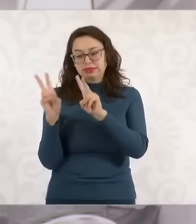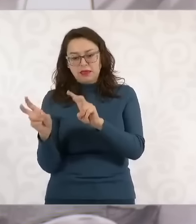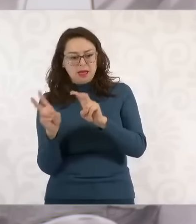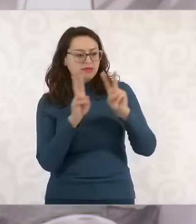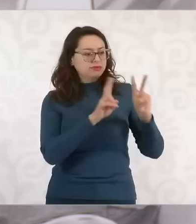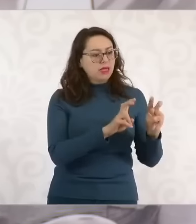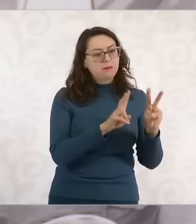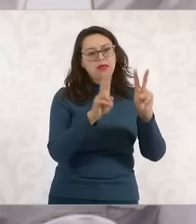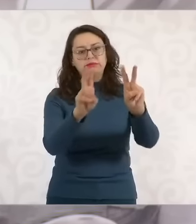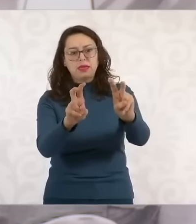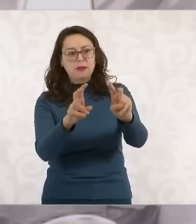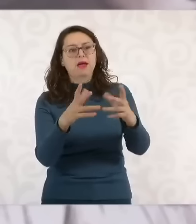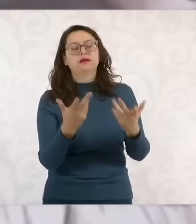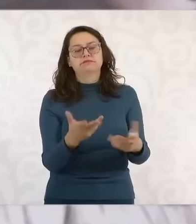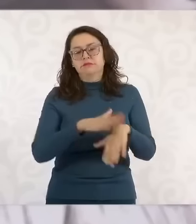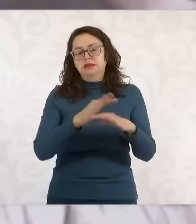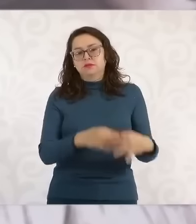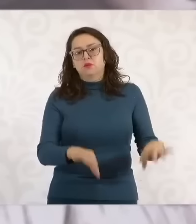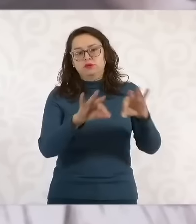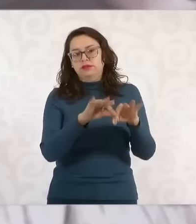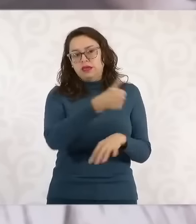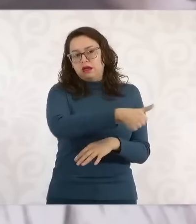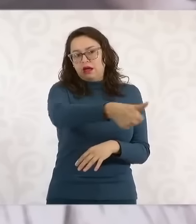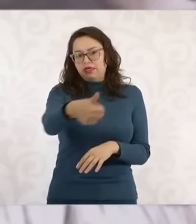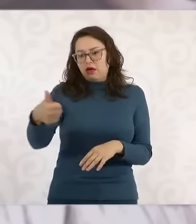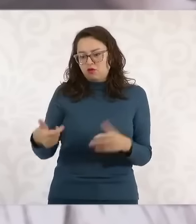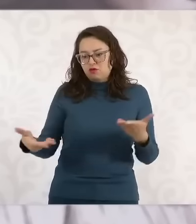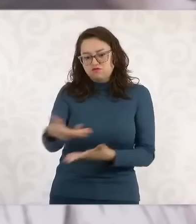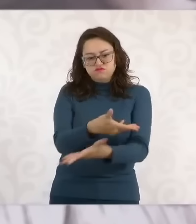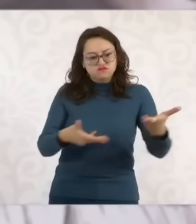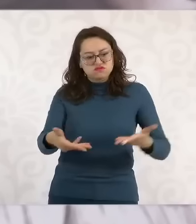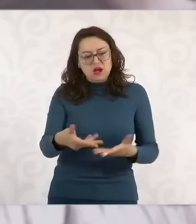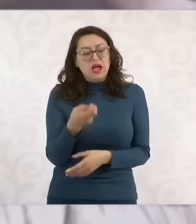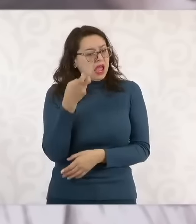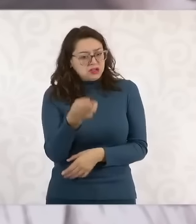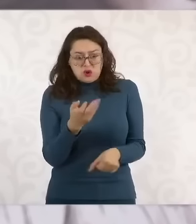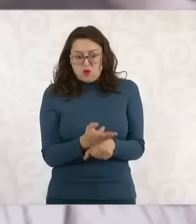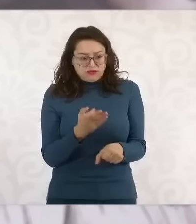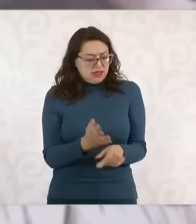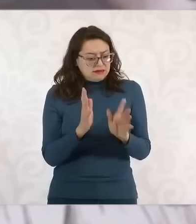más alta prioridad. Entonces, eh estamos ya en ese proceso literalmente que se inició el año